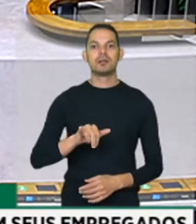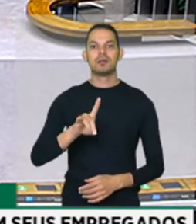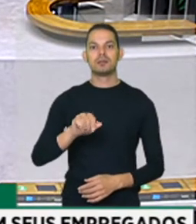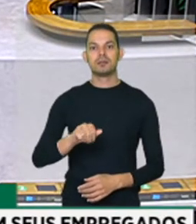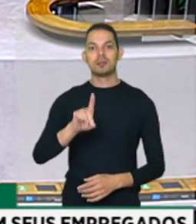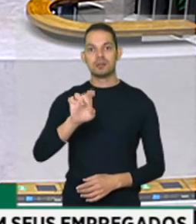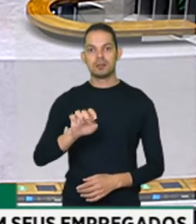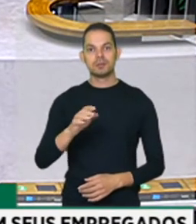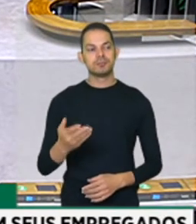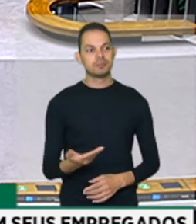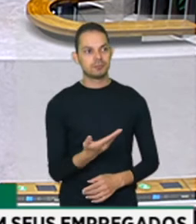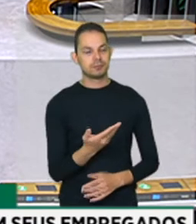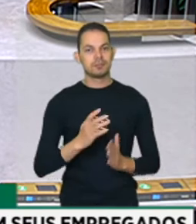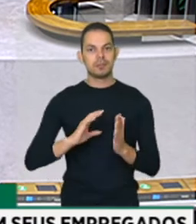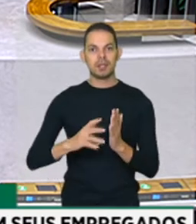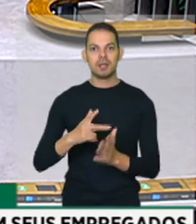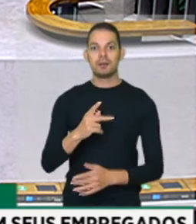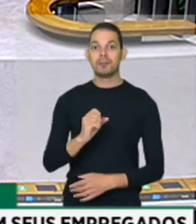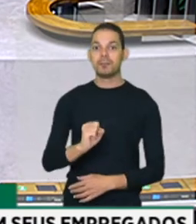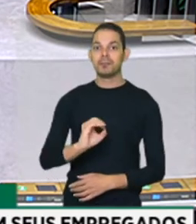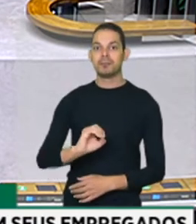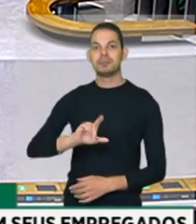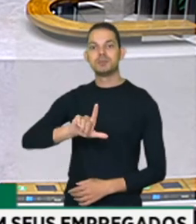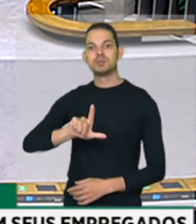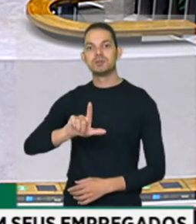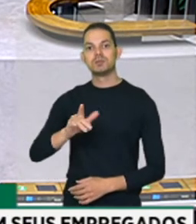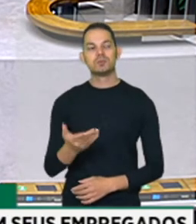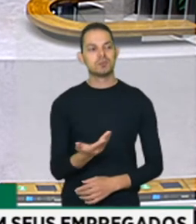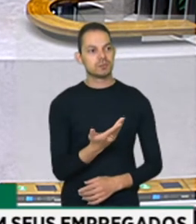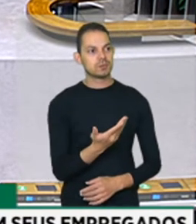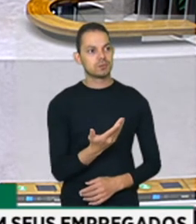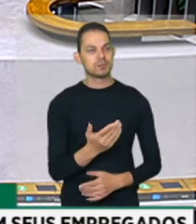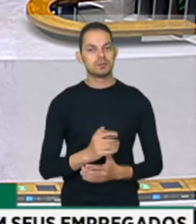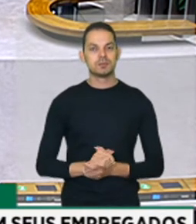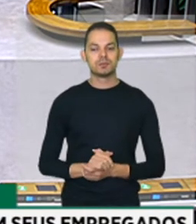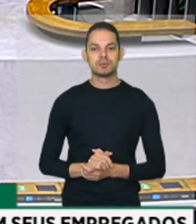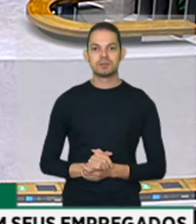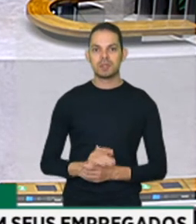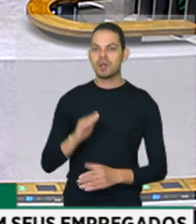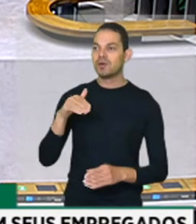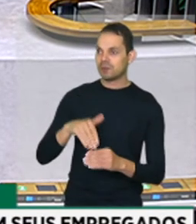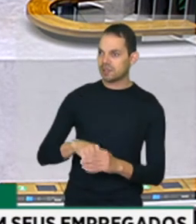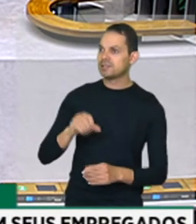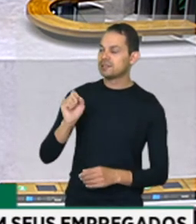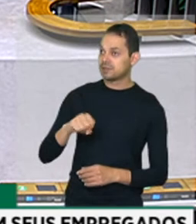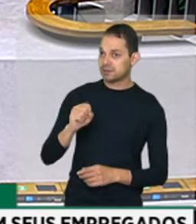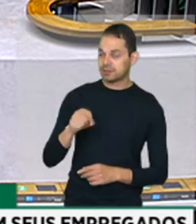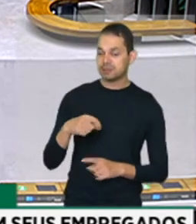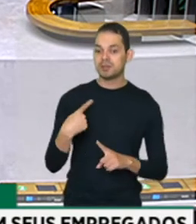SIM. [PRESIDENTE]: P DD PDT? -- SIM, SENHOR PRESIDENTE. [PRESIDENTE]: SOLIDARIEDADE? PSOL? [DEPUTADA]: PSOL ORIENTA SIM